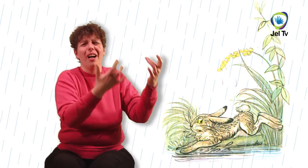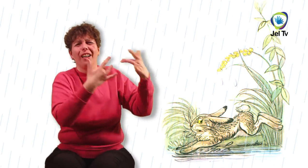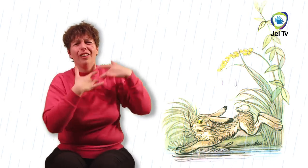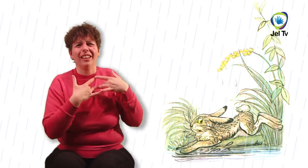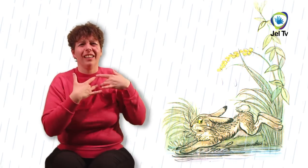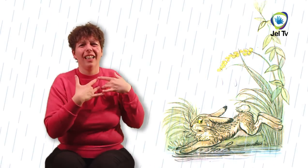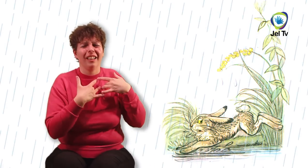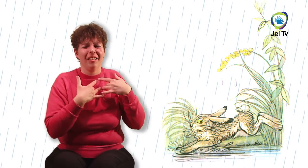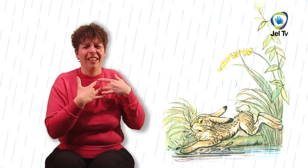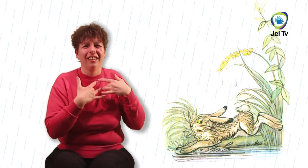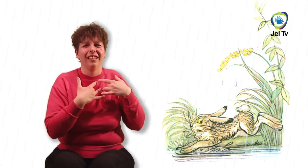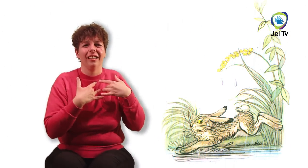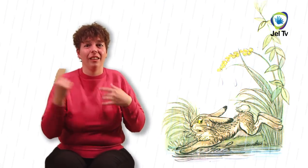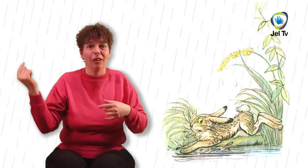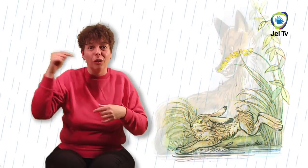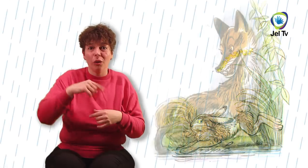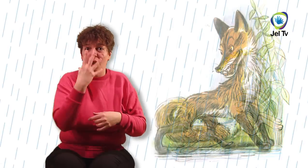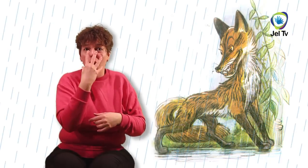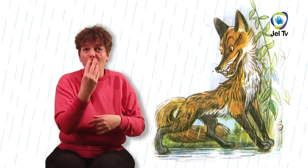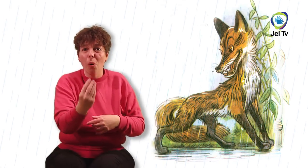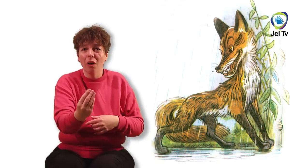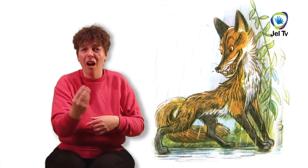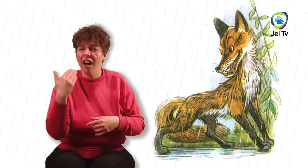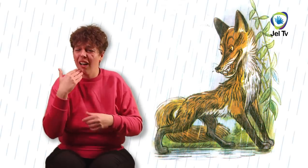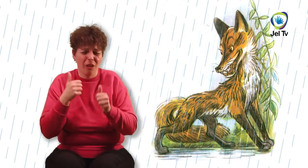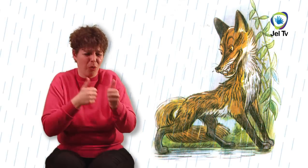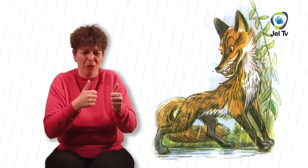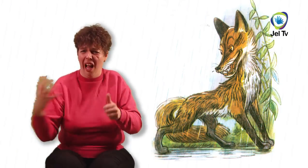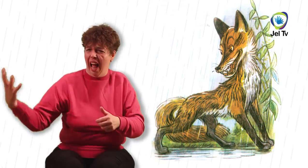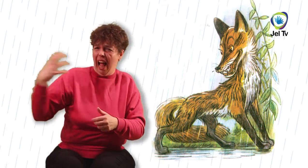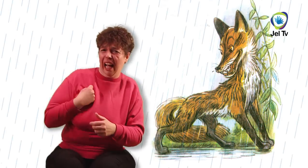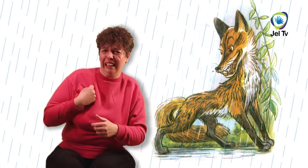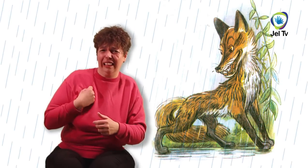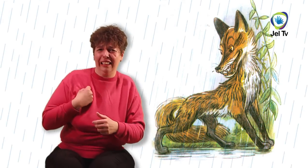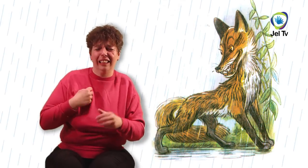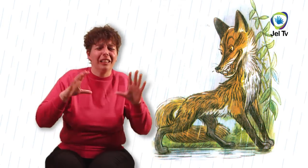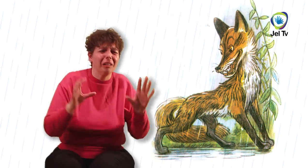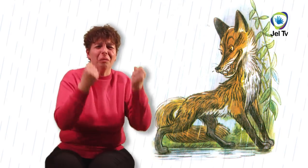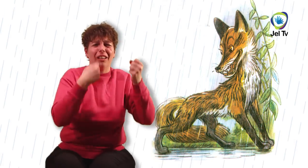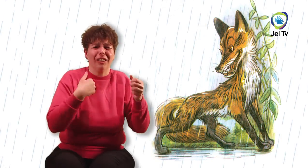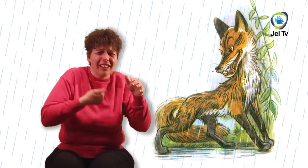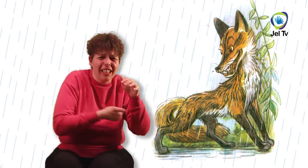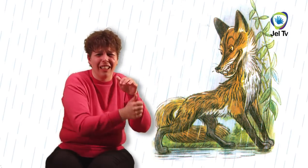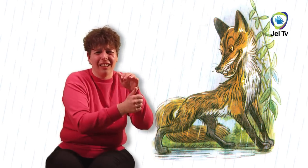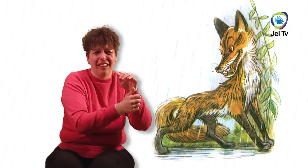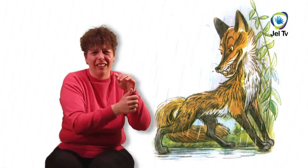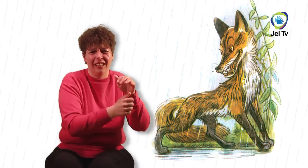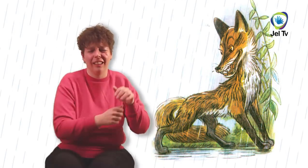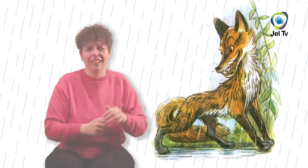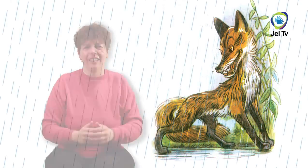Nyúl is könyörgött, hogy mentsék meg. Mentsetek meg, üldöz a róka! Meg akar engem enni! Szeretnék a gomba alá bújni!